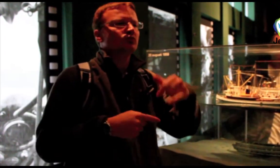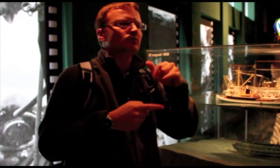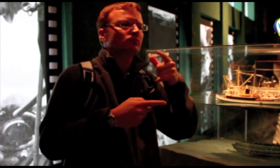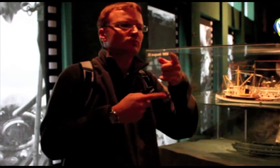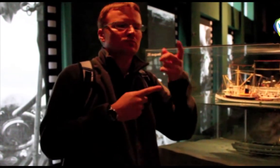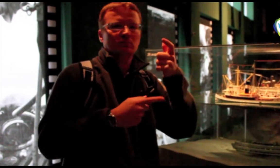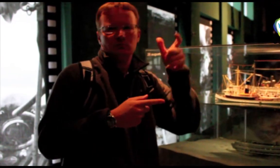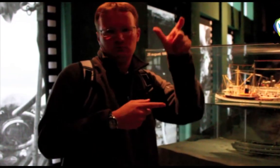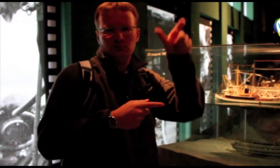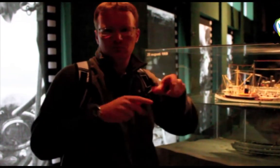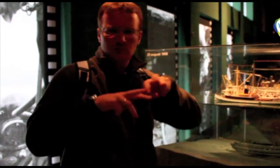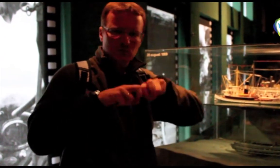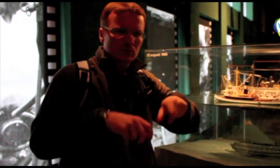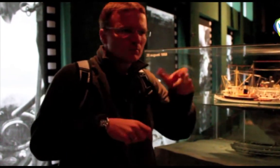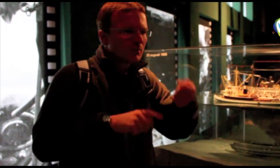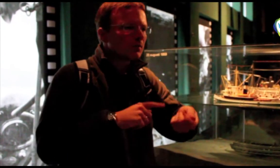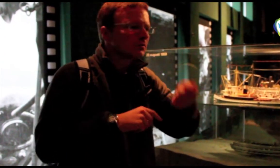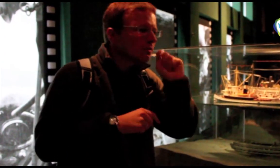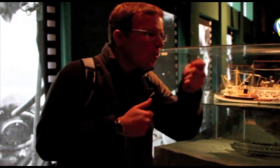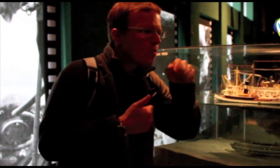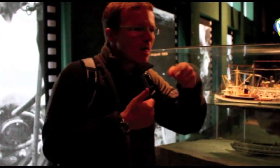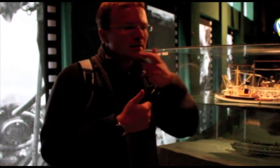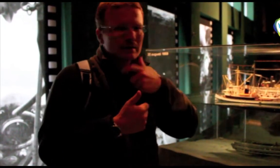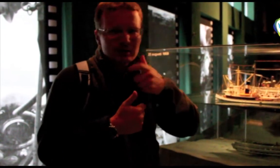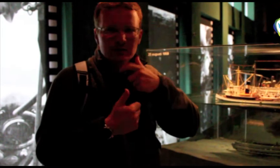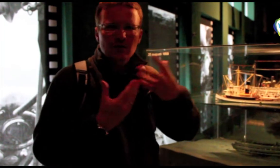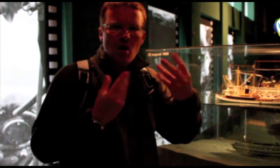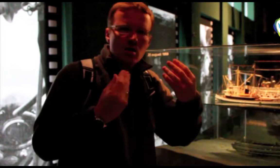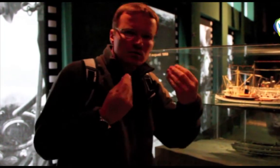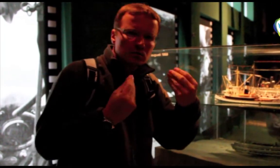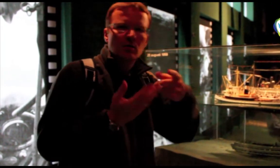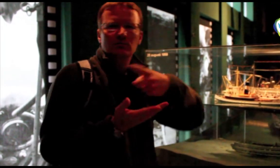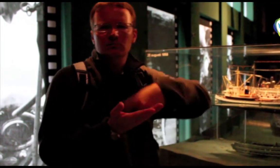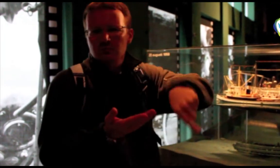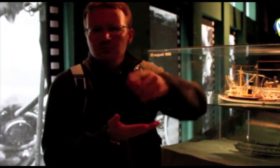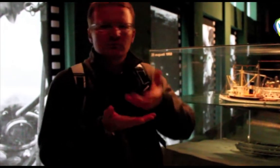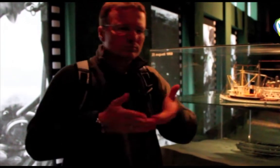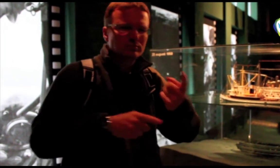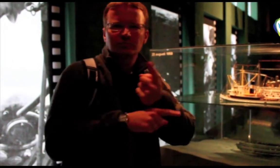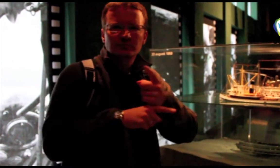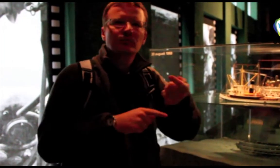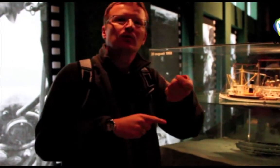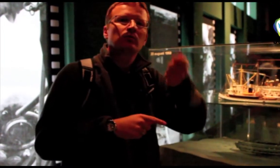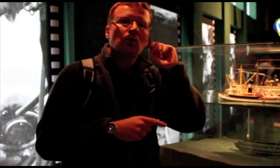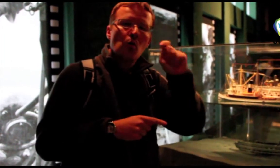A kutatóbúvárok találtak eszközöket, tálakat, stb. és egy zárt hordót is a hajóban, ami érdekes.